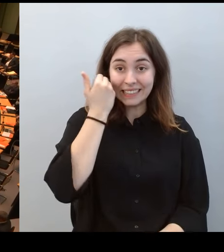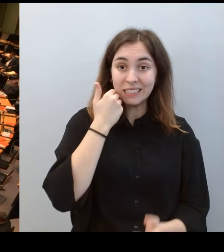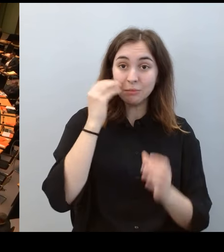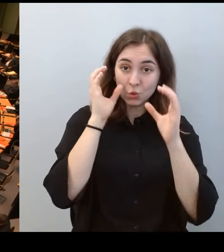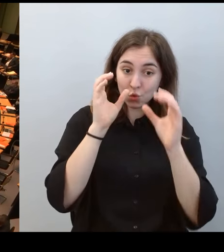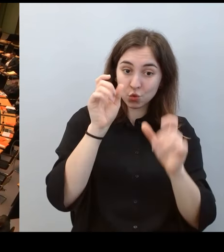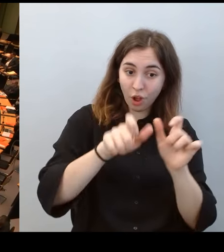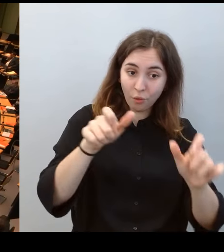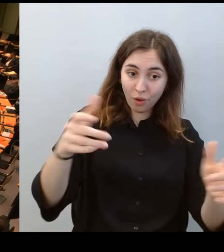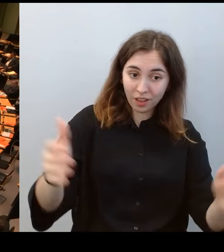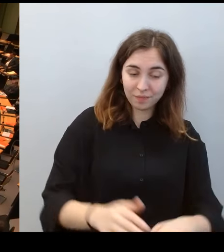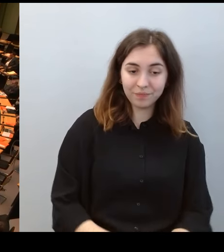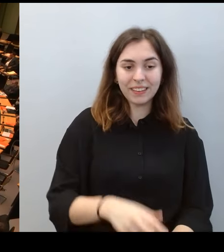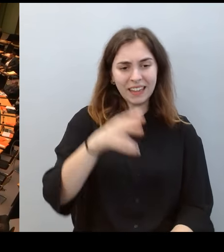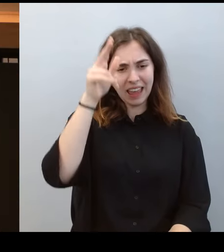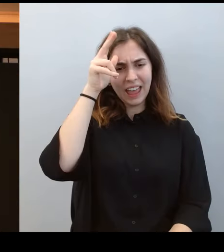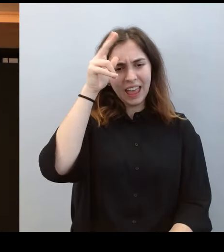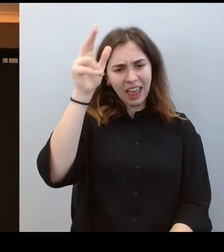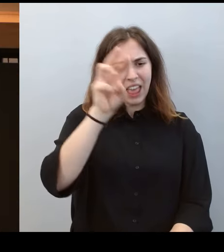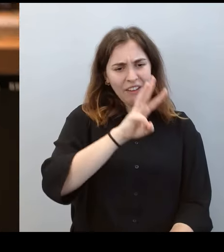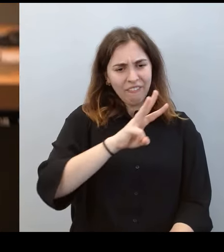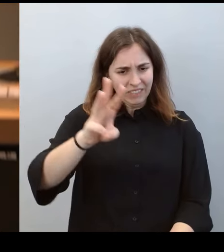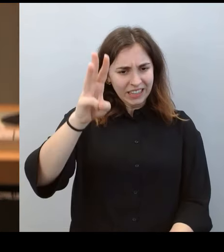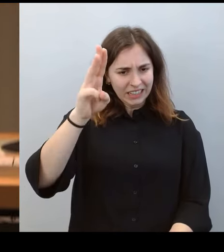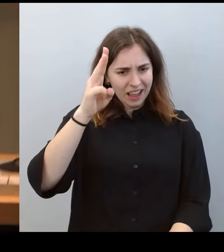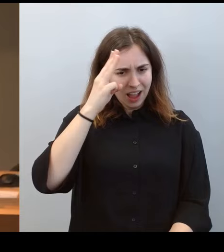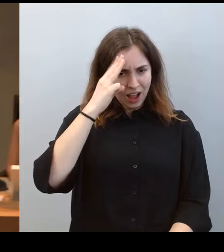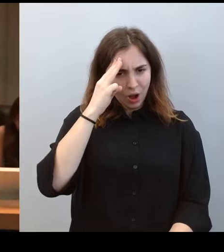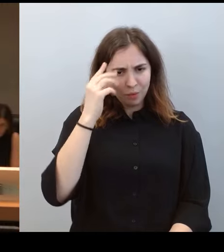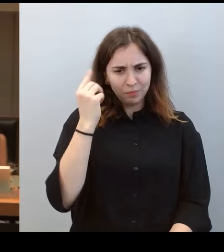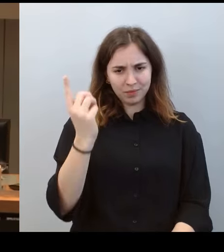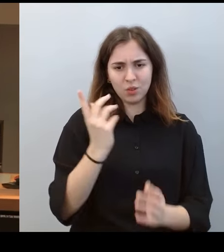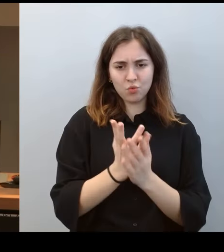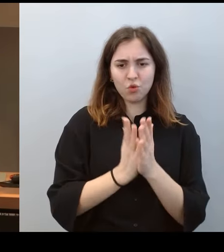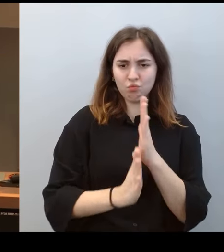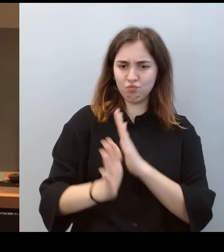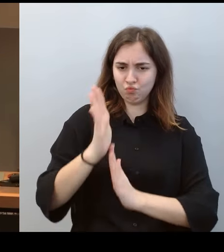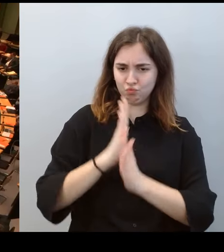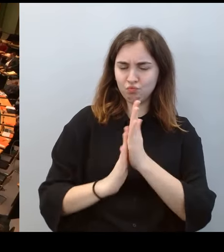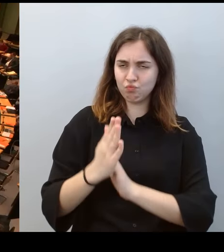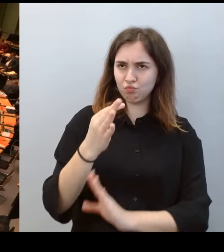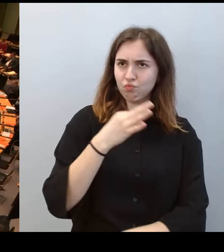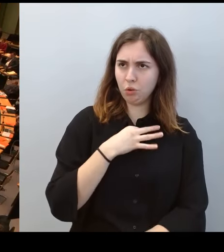das, was Sie gesagt haben, das klang ja alles erst mal ein Stück weit nachvollziehbar. Aber wie häufig mit AfD Anträgen?